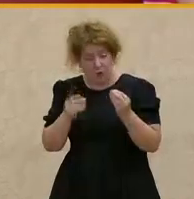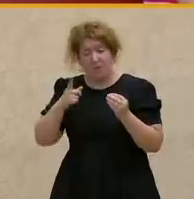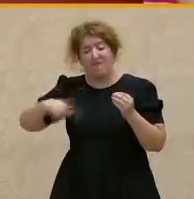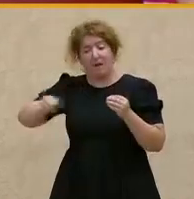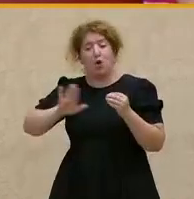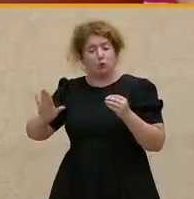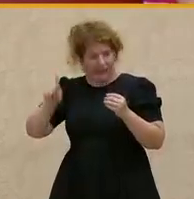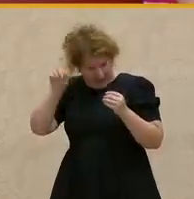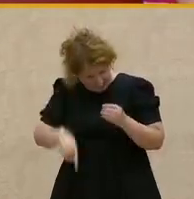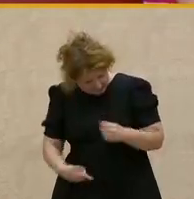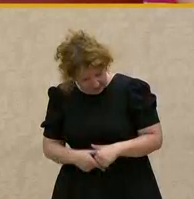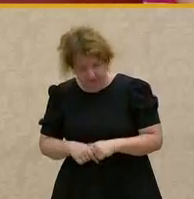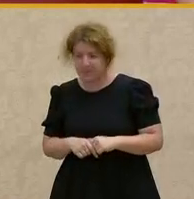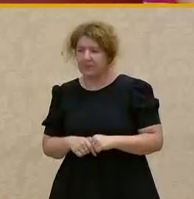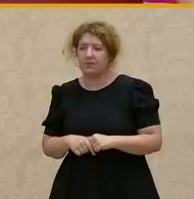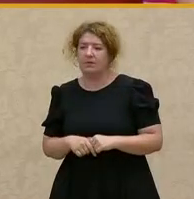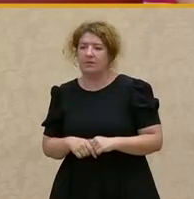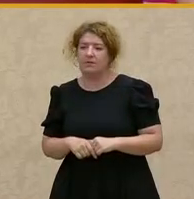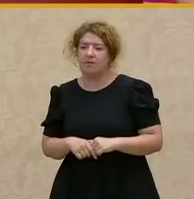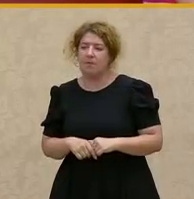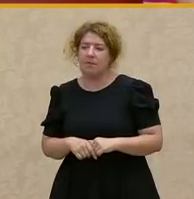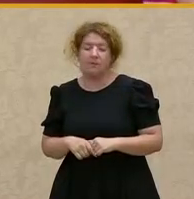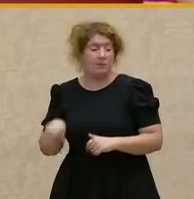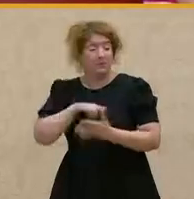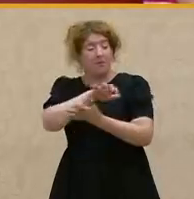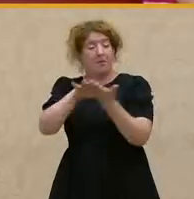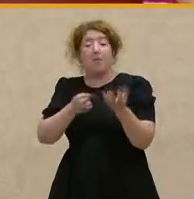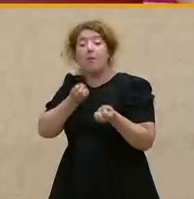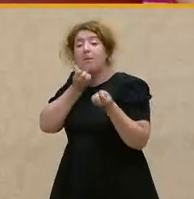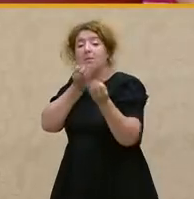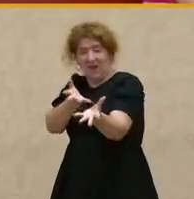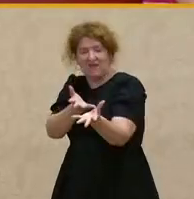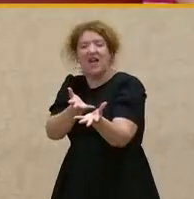y, por supuesto, nuestra adhesión al manifiesto que nos han mandado